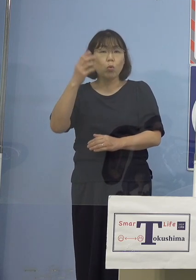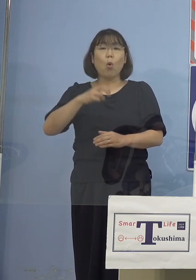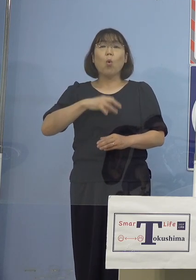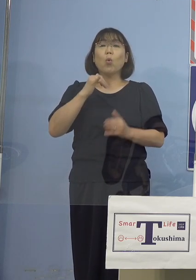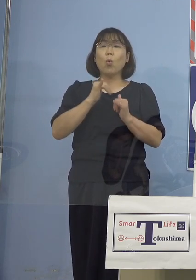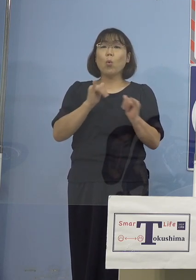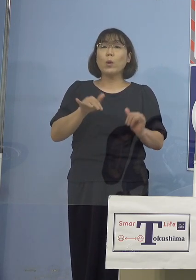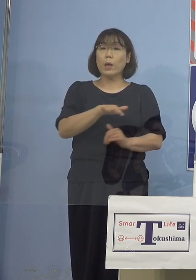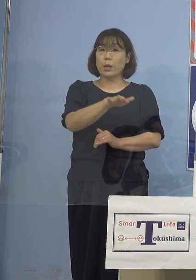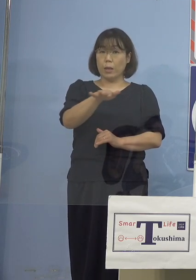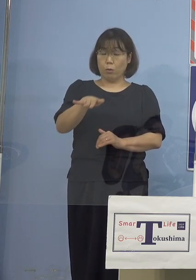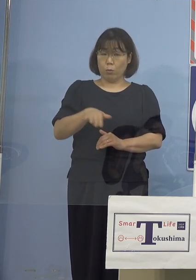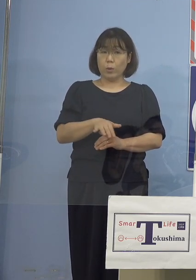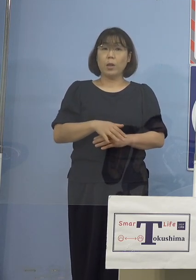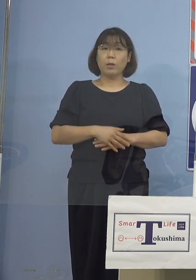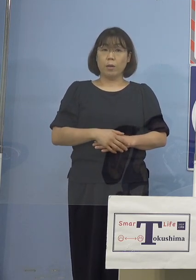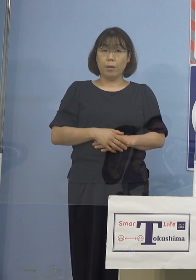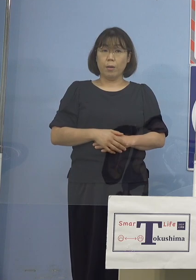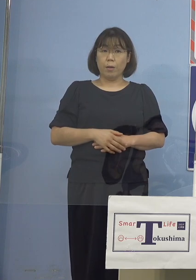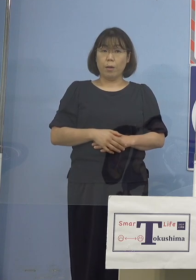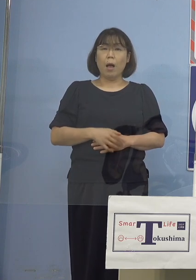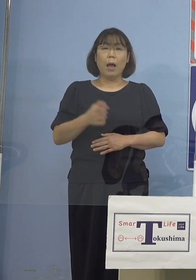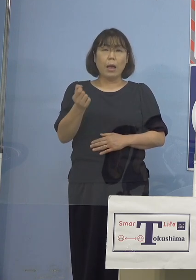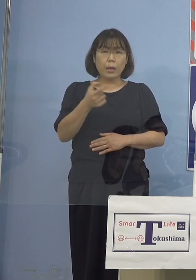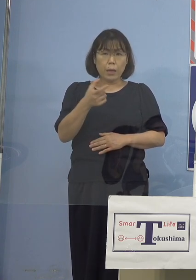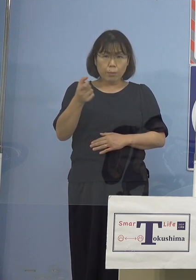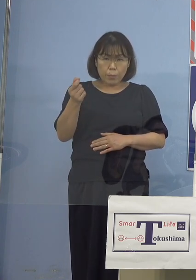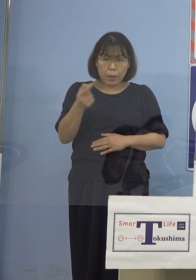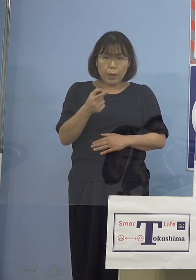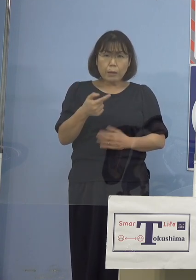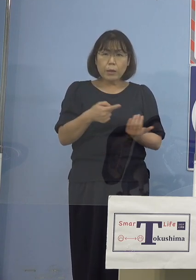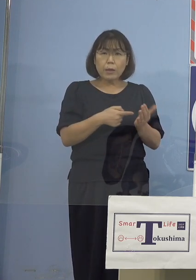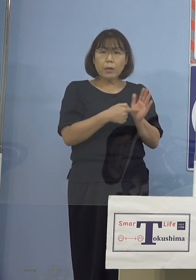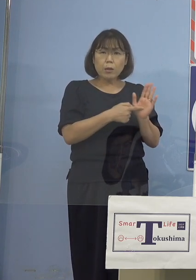なるべく早い段階でお示しすることができればと